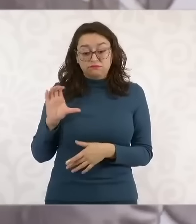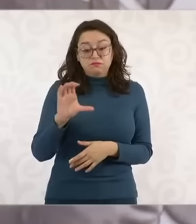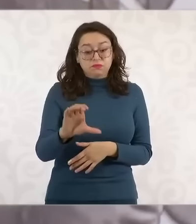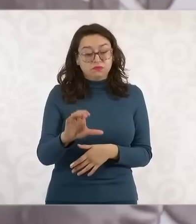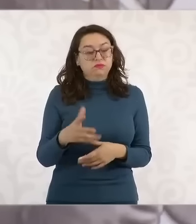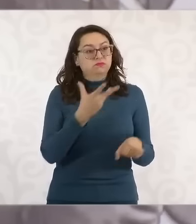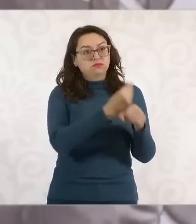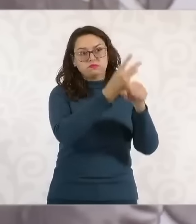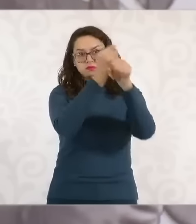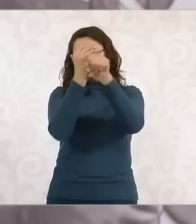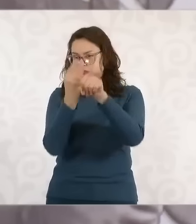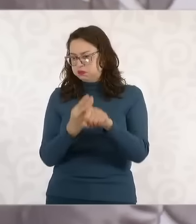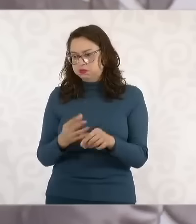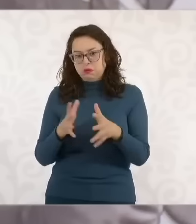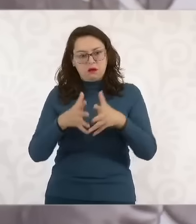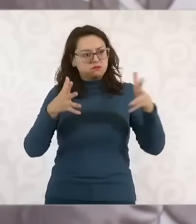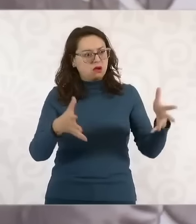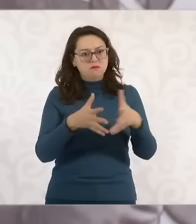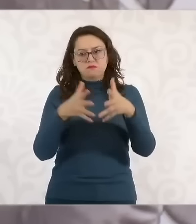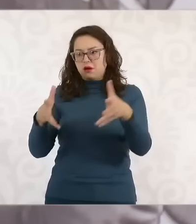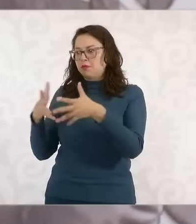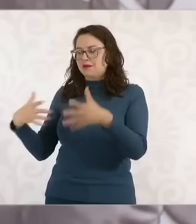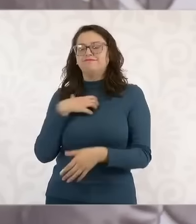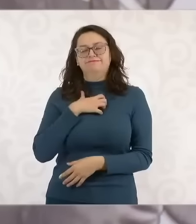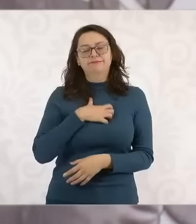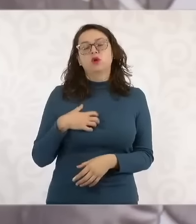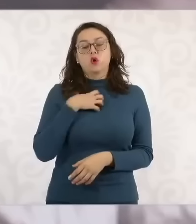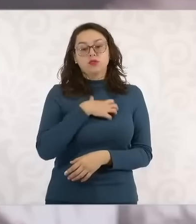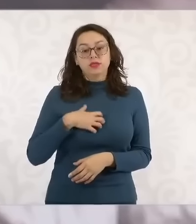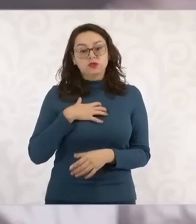reafirmar el compromiso con nuestros clientes, con nuestros consumidores, con las comunidades